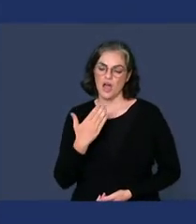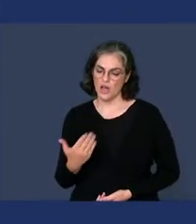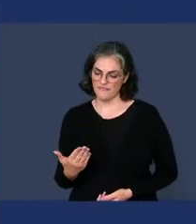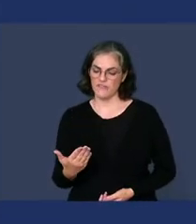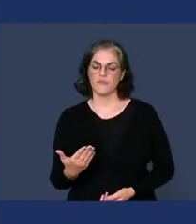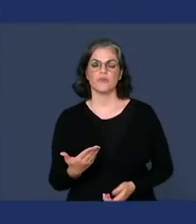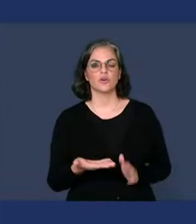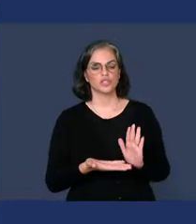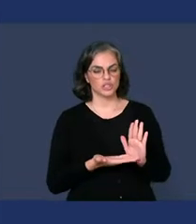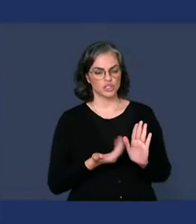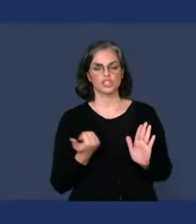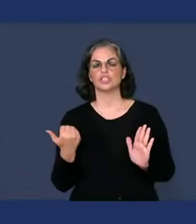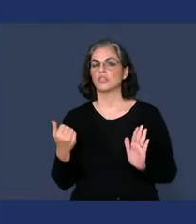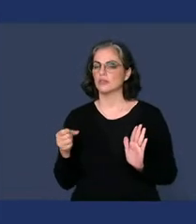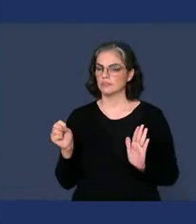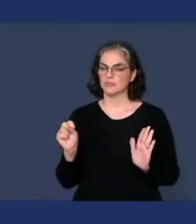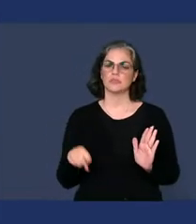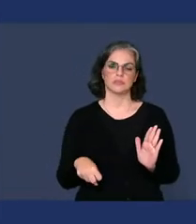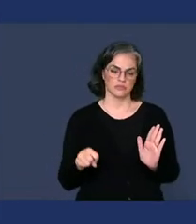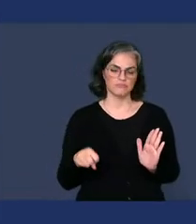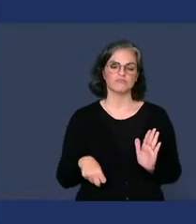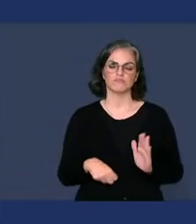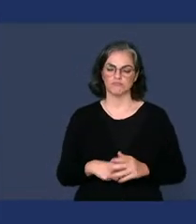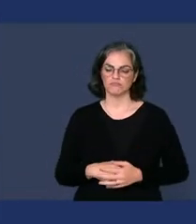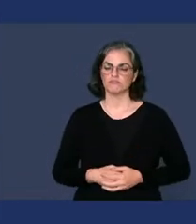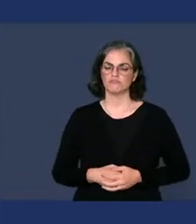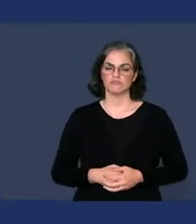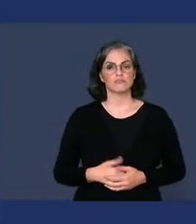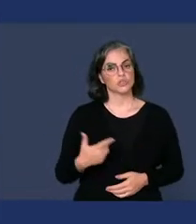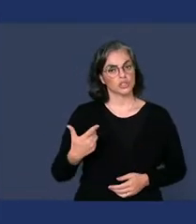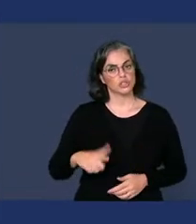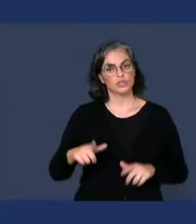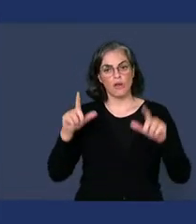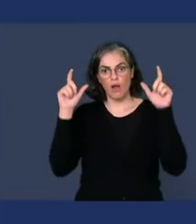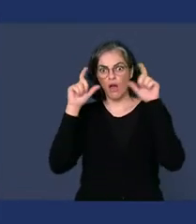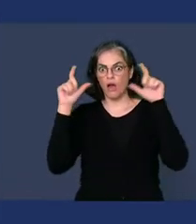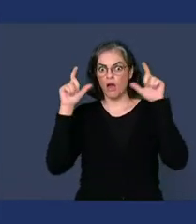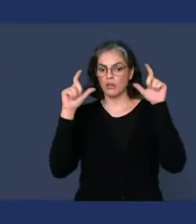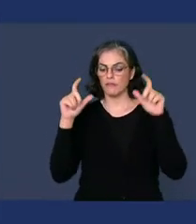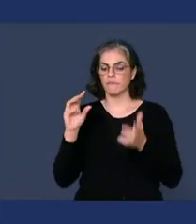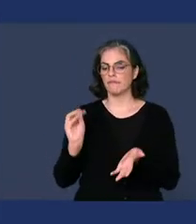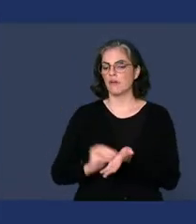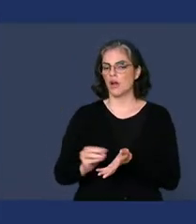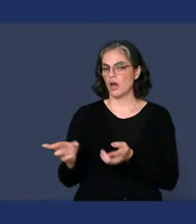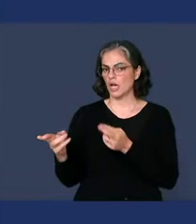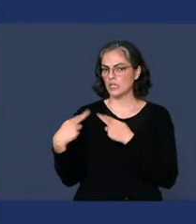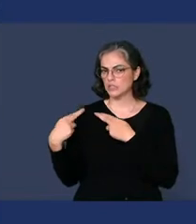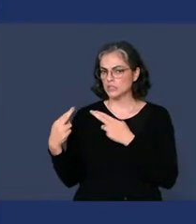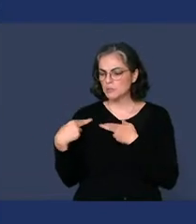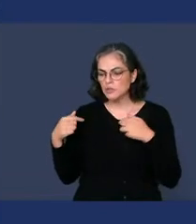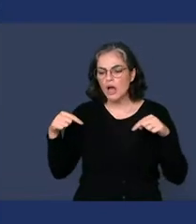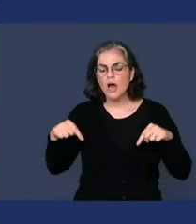ORIENTA O NOVO? -- [DEPUTADO]: NOVO ORIENTA FAVORÁVEL A RETIRADA DE PAUTA E NOVAMENTE CHAMAMOS A ATENÇÃO PARA